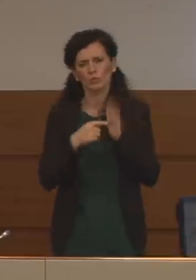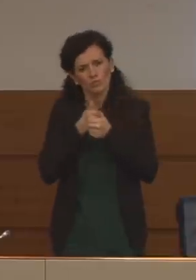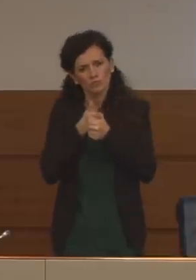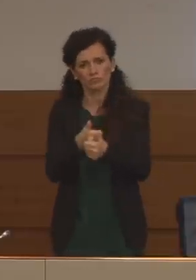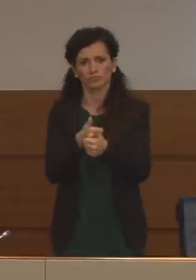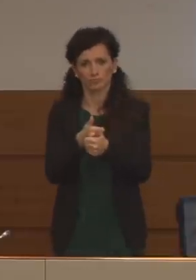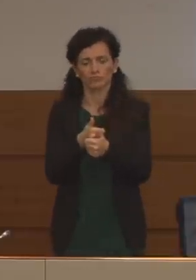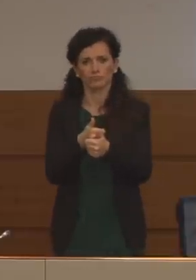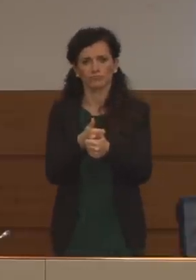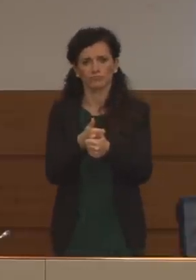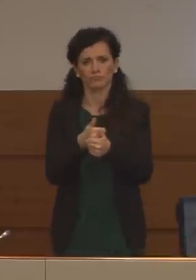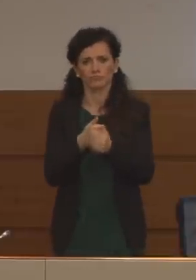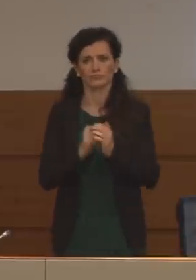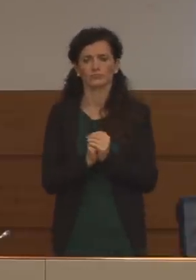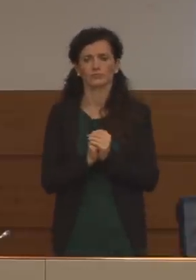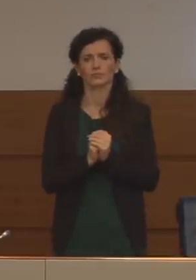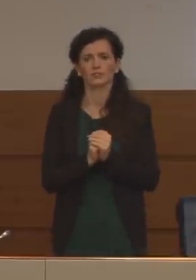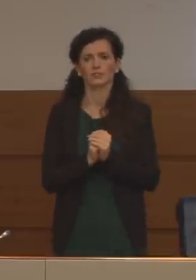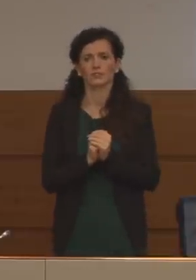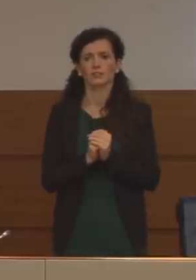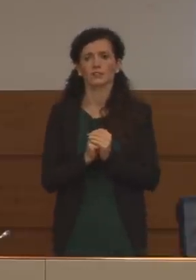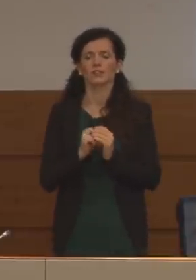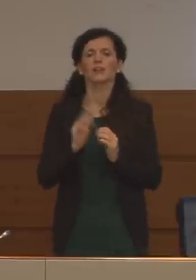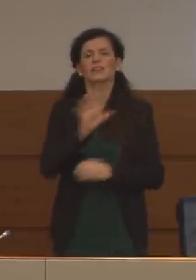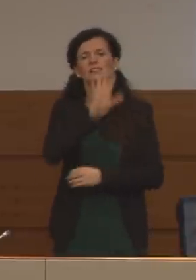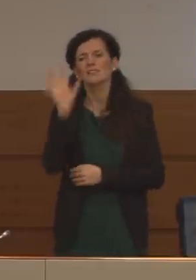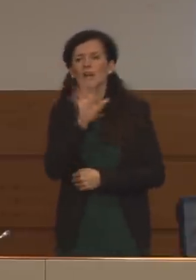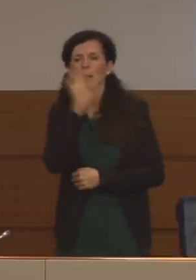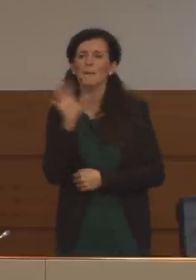anche laddove apparentemente sembra dalle nostre mappe